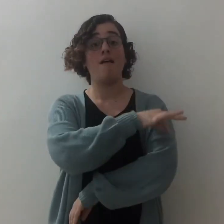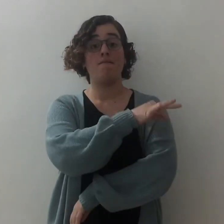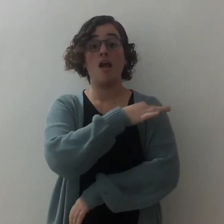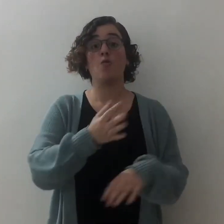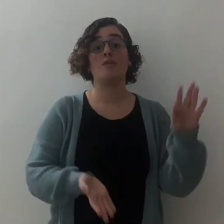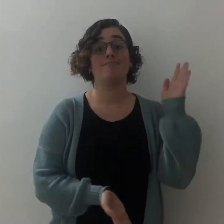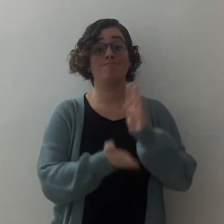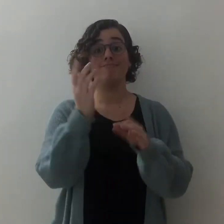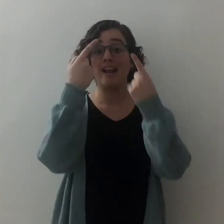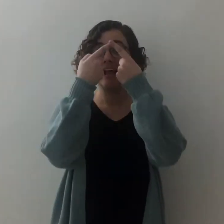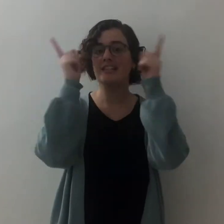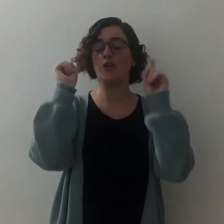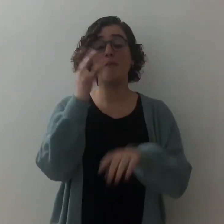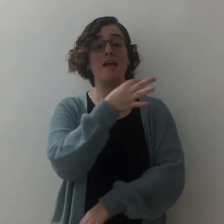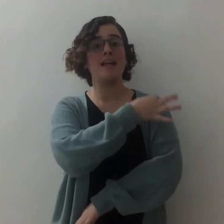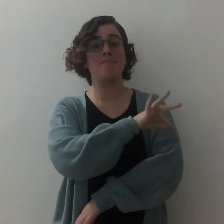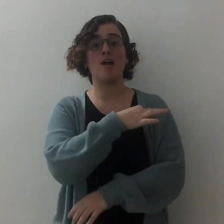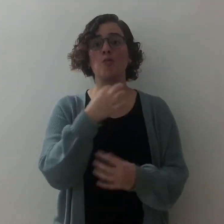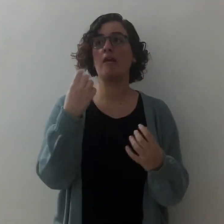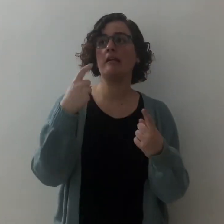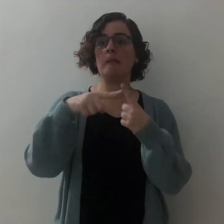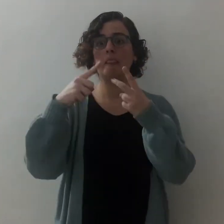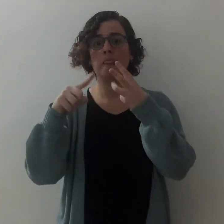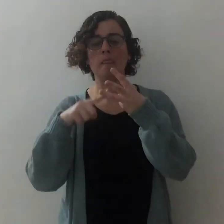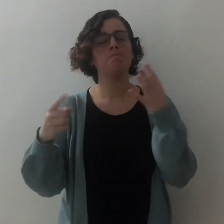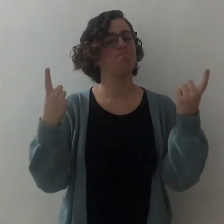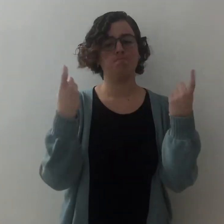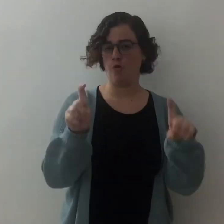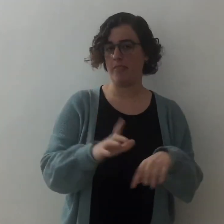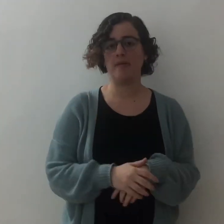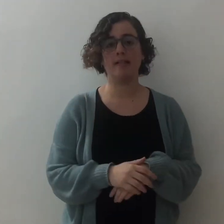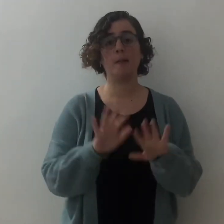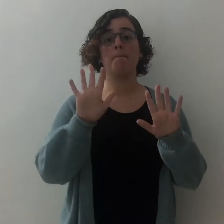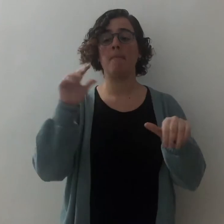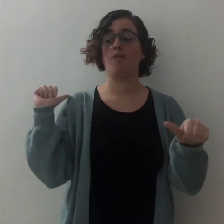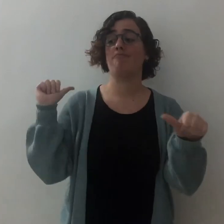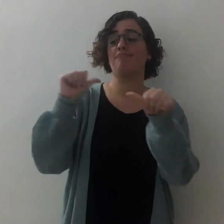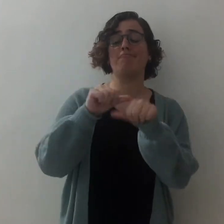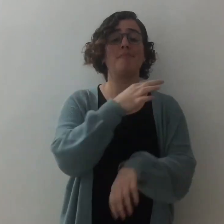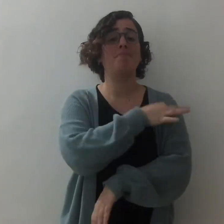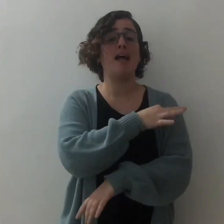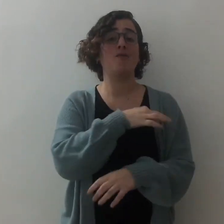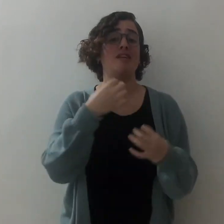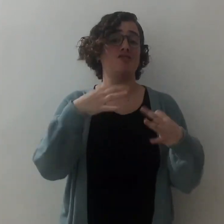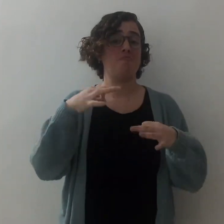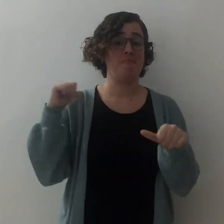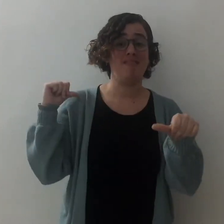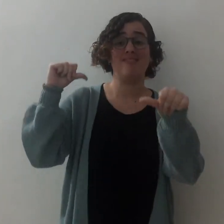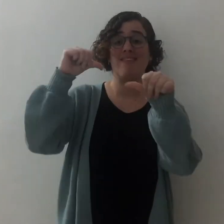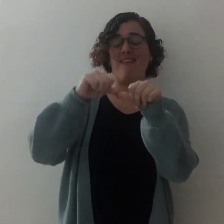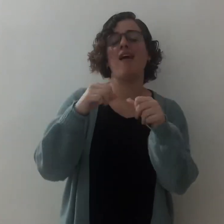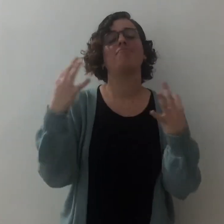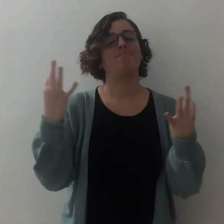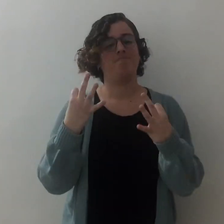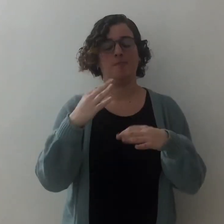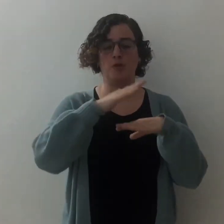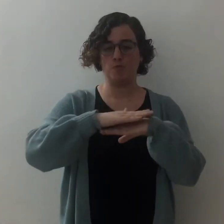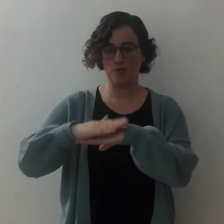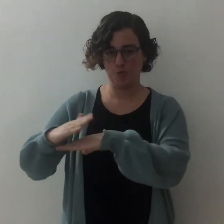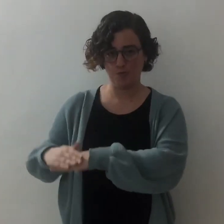No hay obligatoriedad de vacunarse para acudir a Eslovaquia. Sin embargo, aconsejamos estar al día de las vacunas correspondientes.